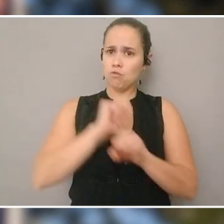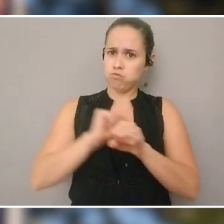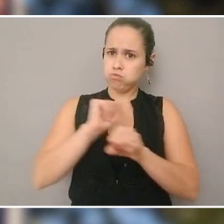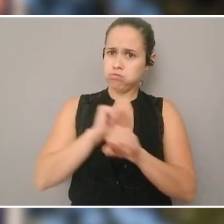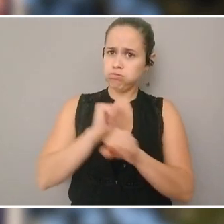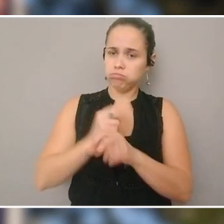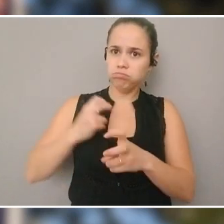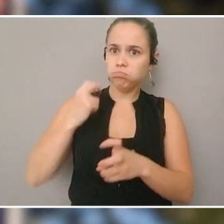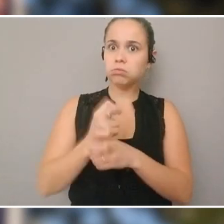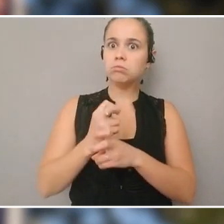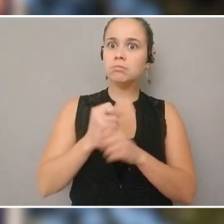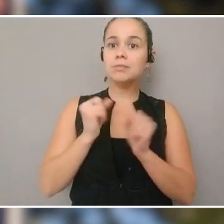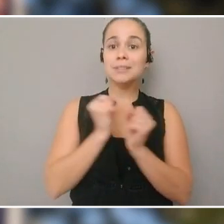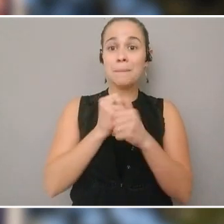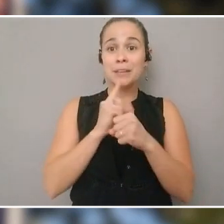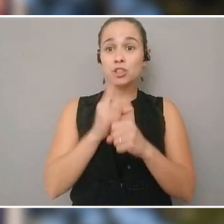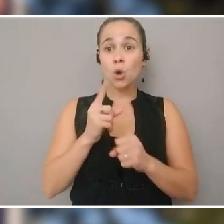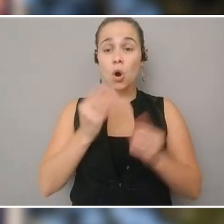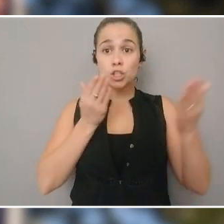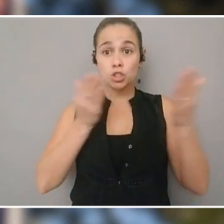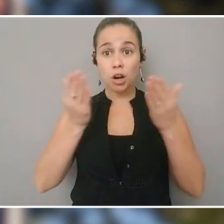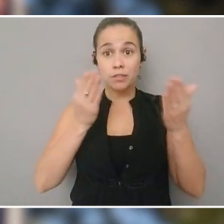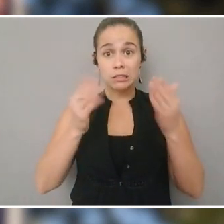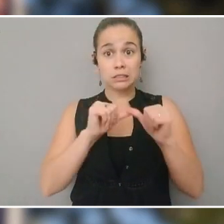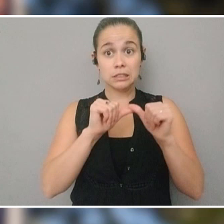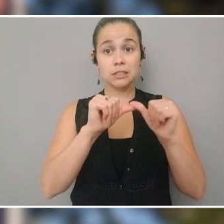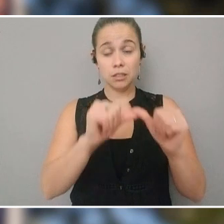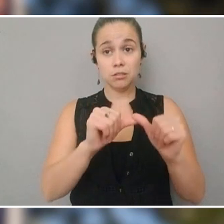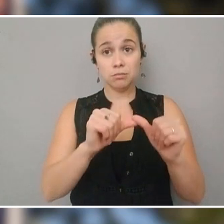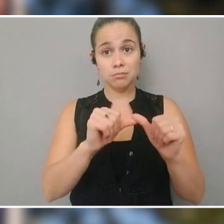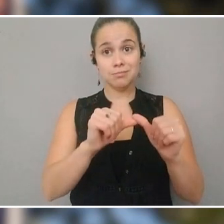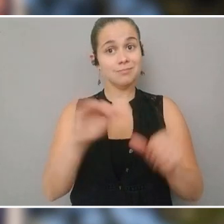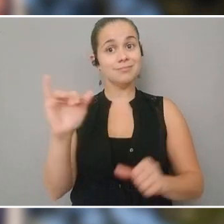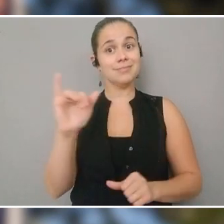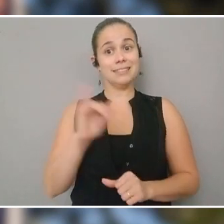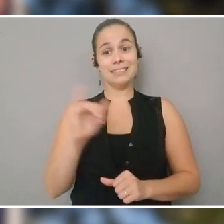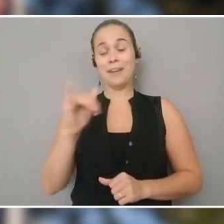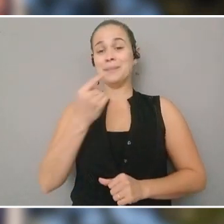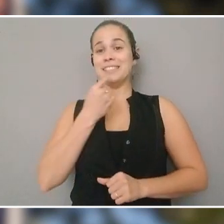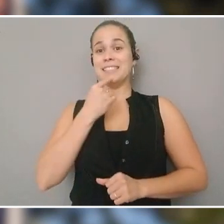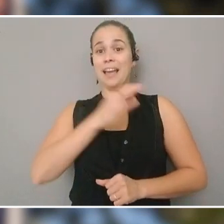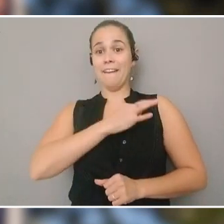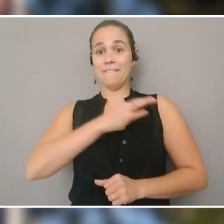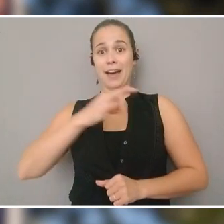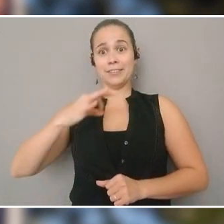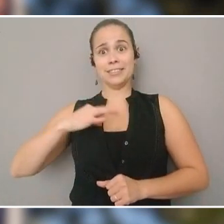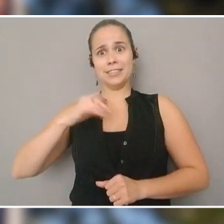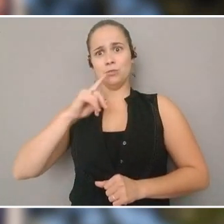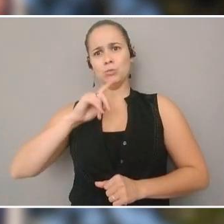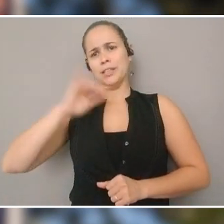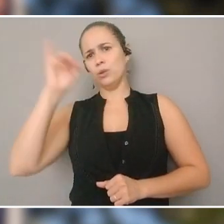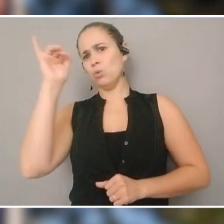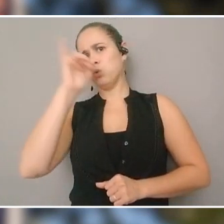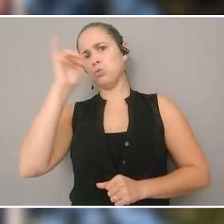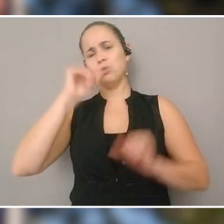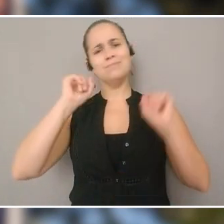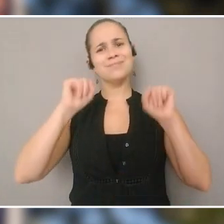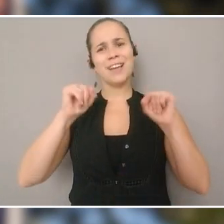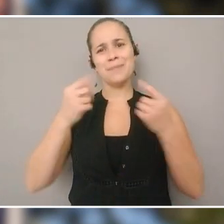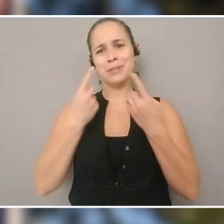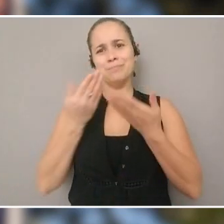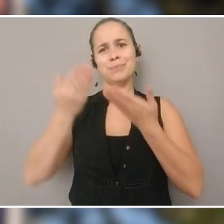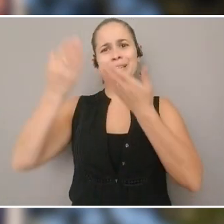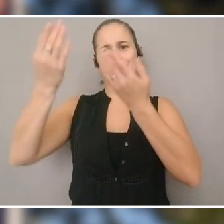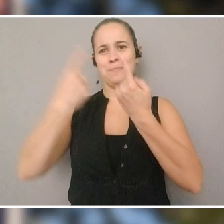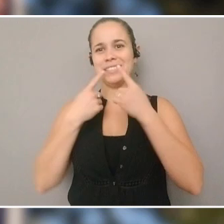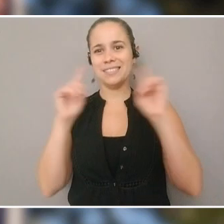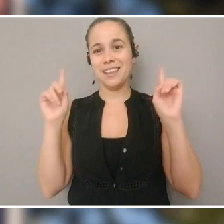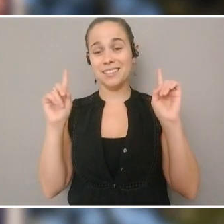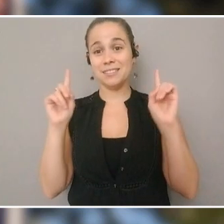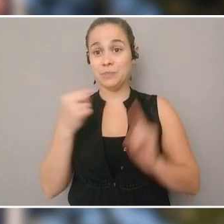servicios y como digo facultad lo logro.